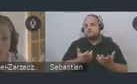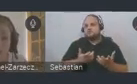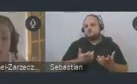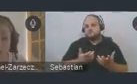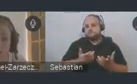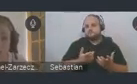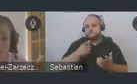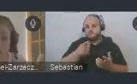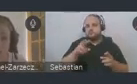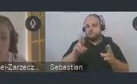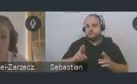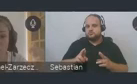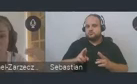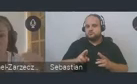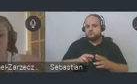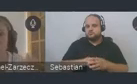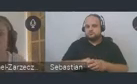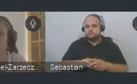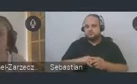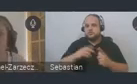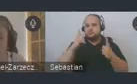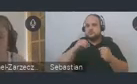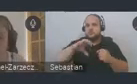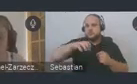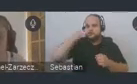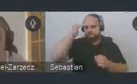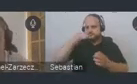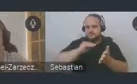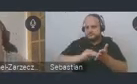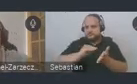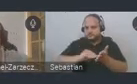Te rzeczy osoby w grupach wypisują na flipchartach